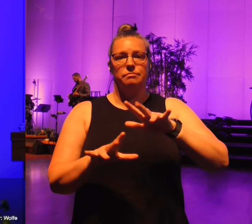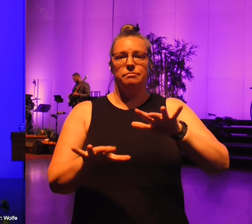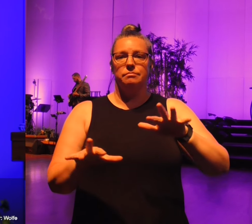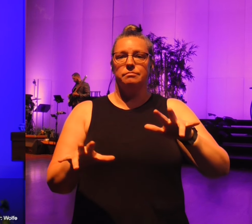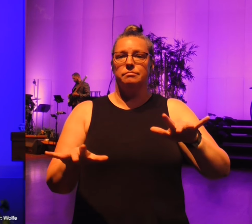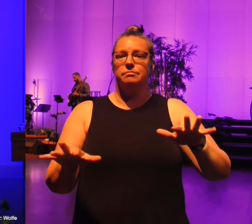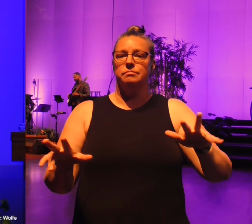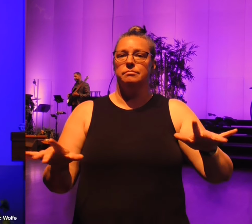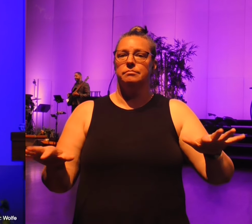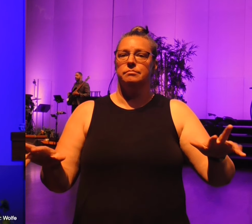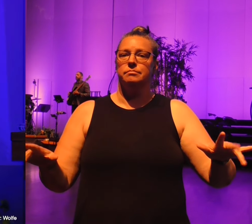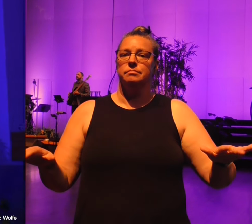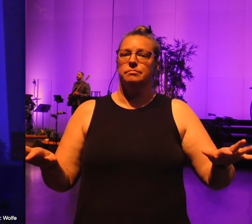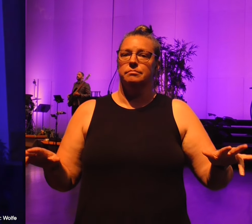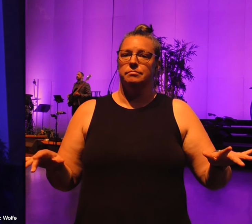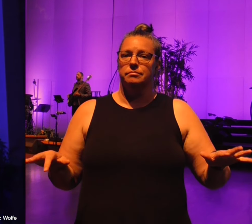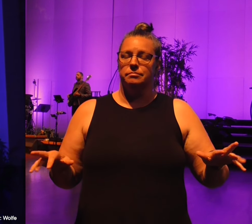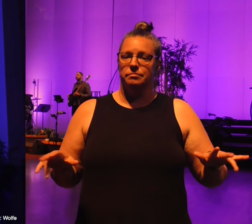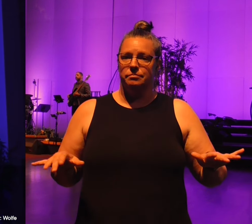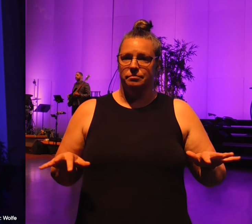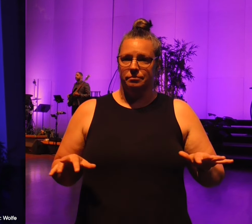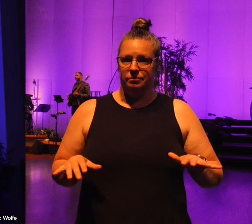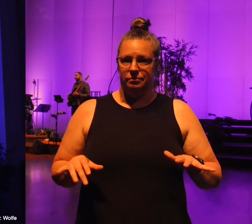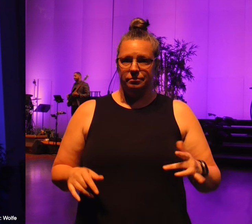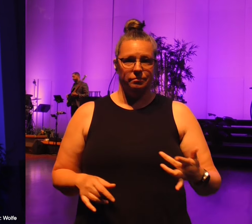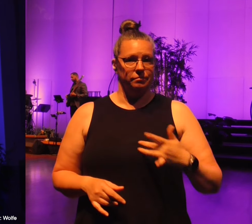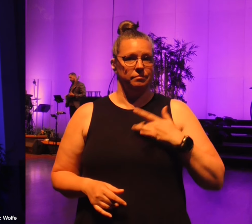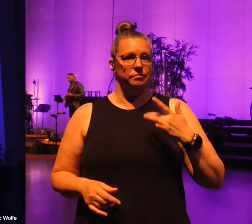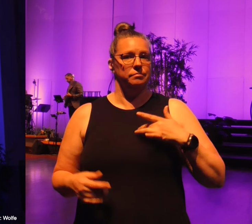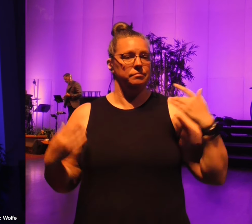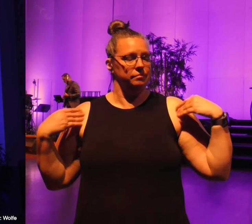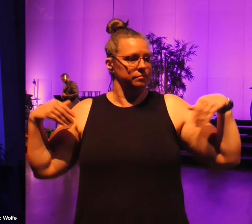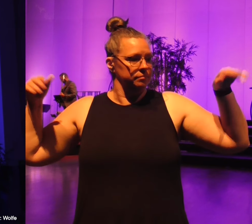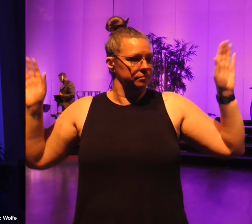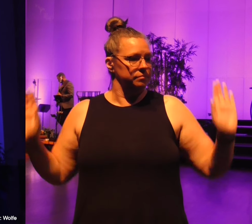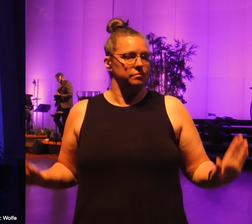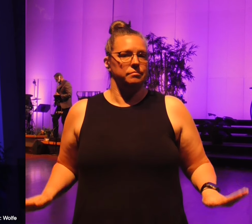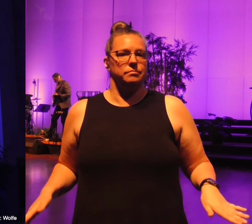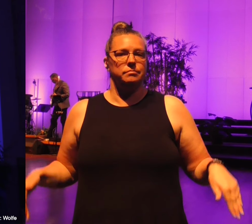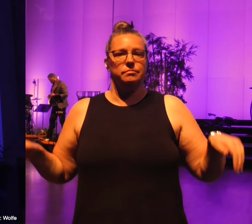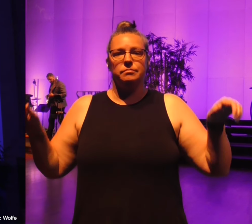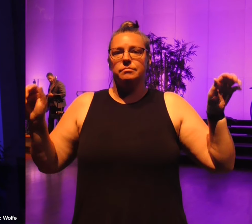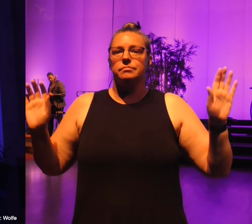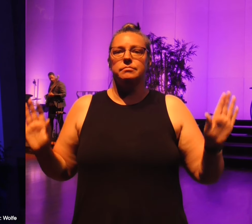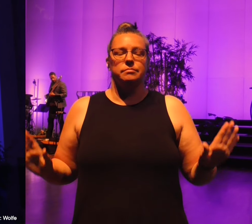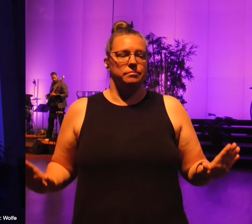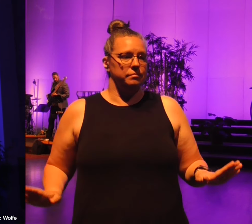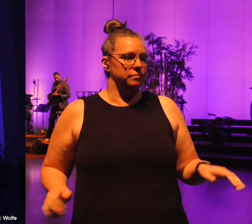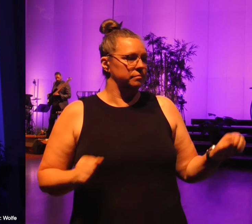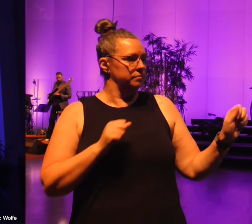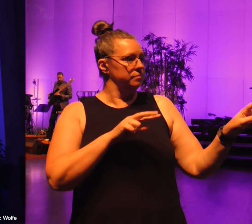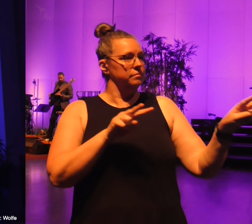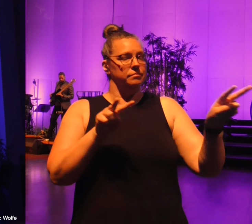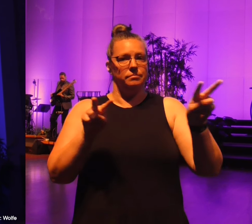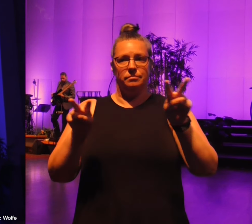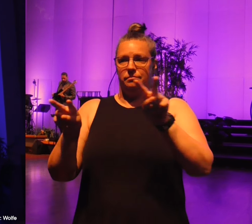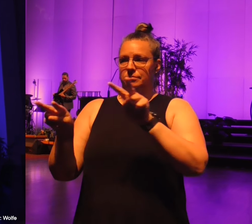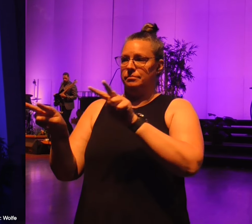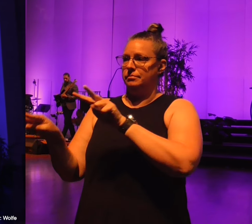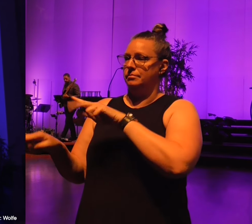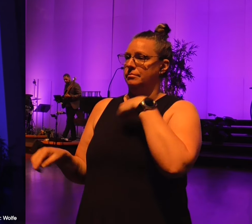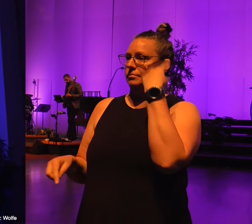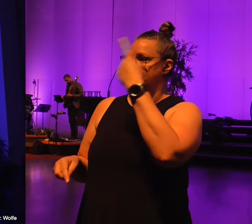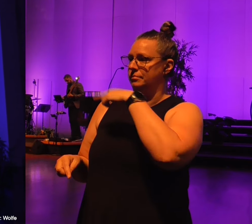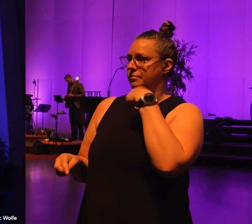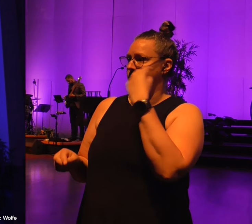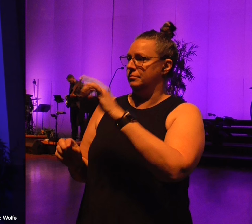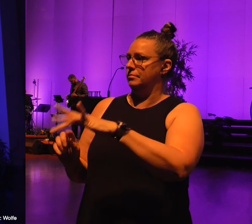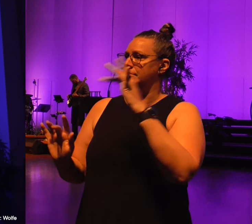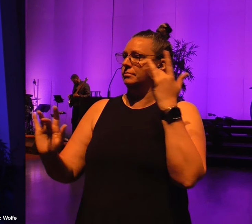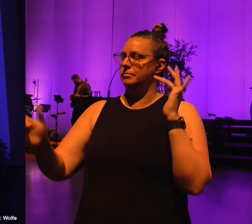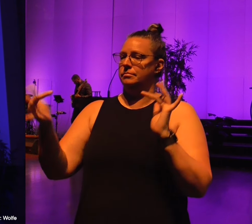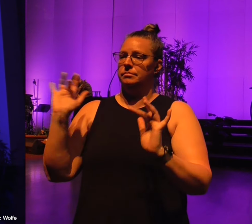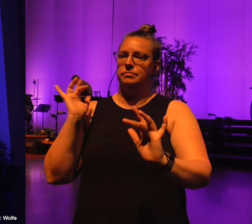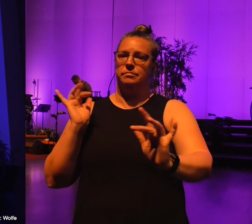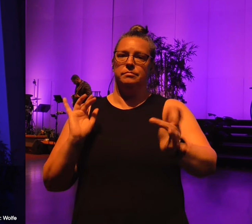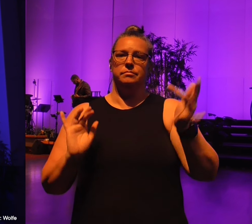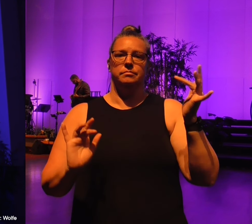gracia Puedo escuchar el roce de las alas de los ángeles Veo gloria en cada